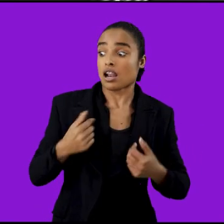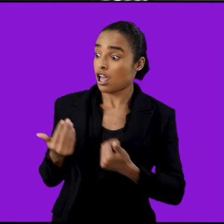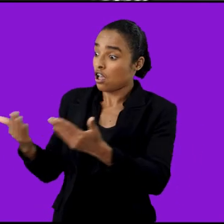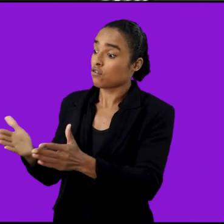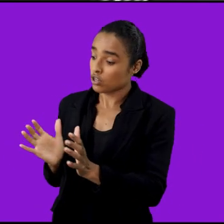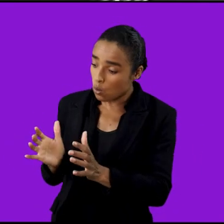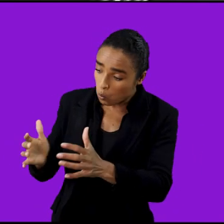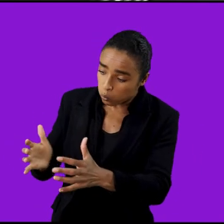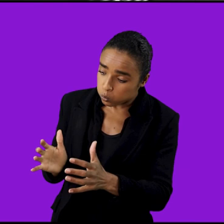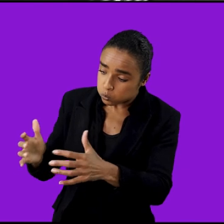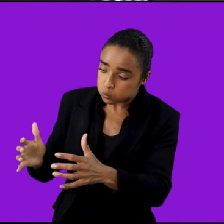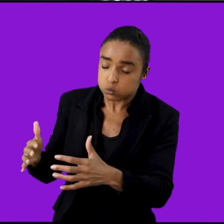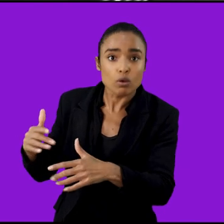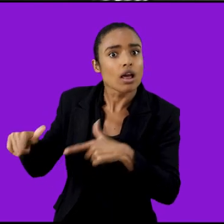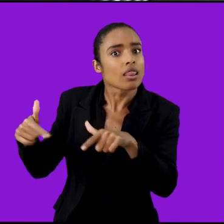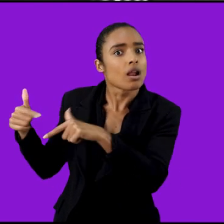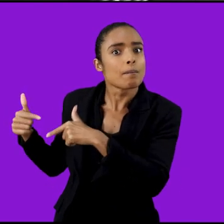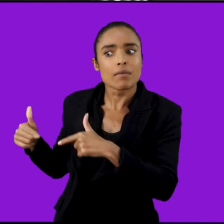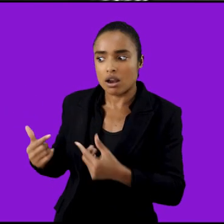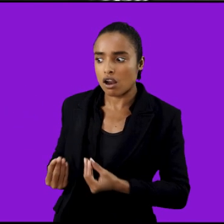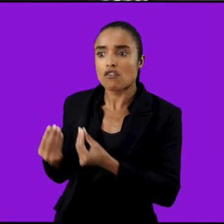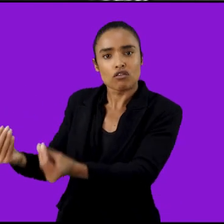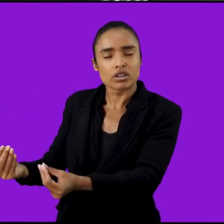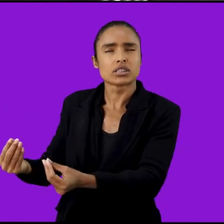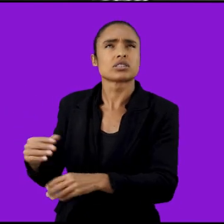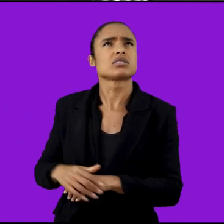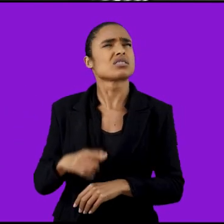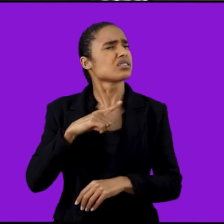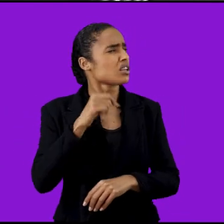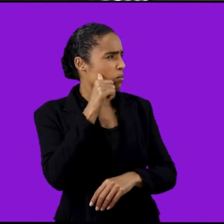qual é o processo da cerâmica … Tem uma tiazinha… que ela é da… da da